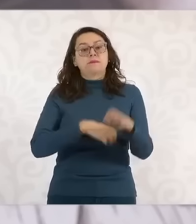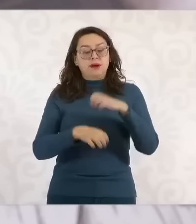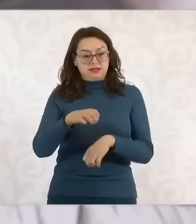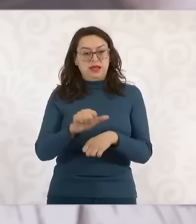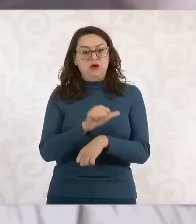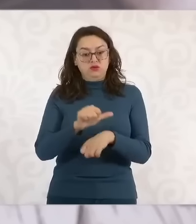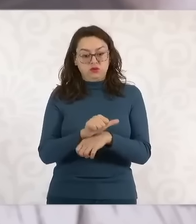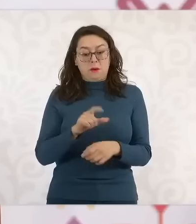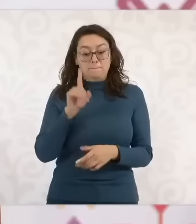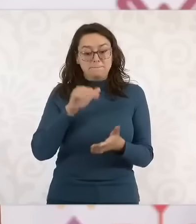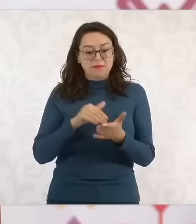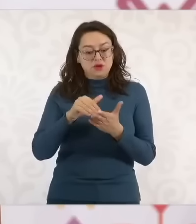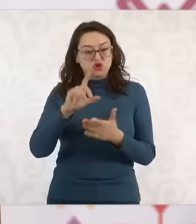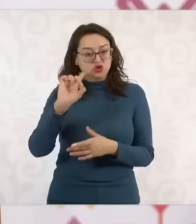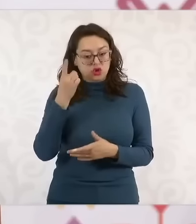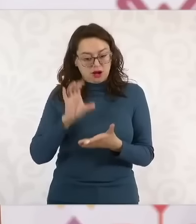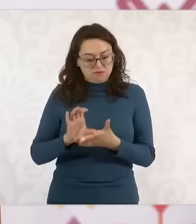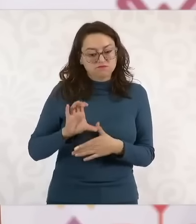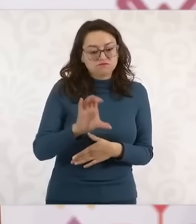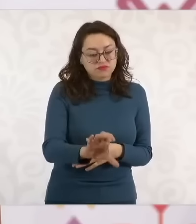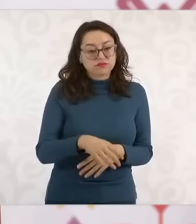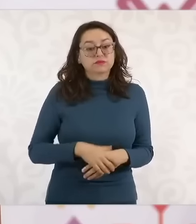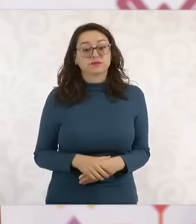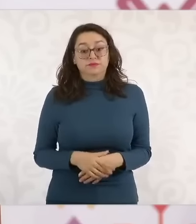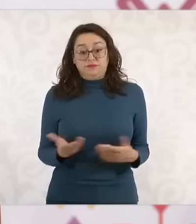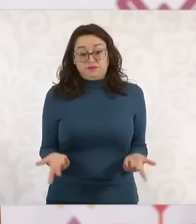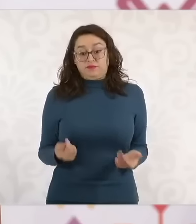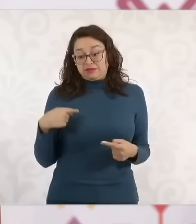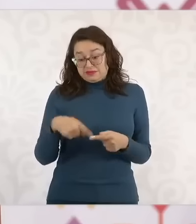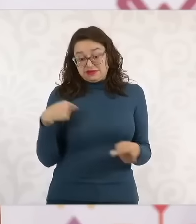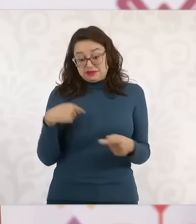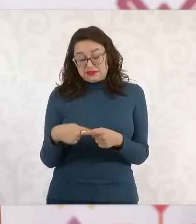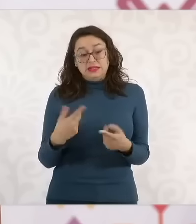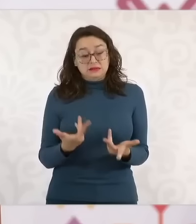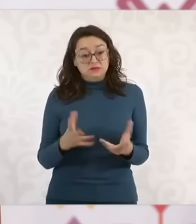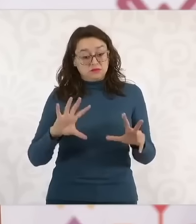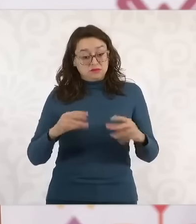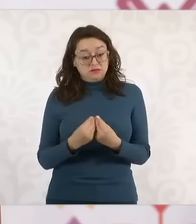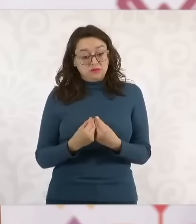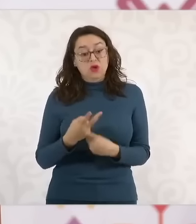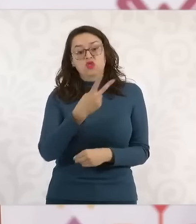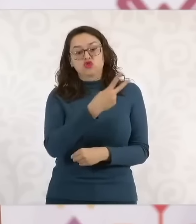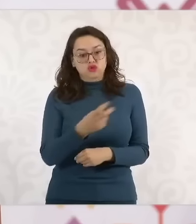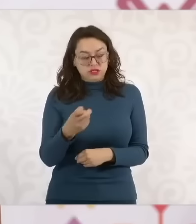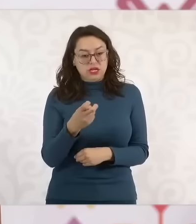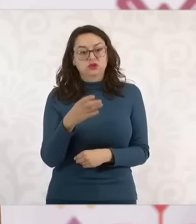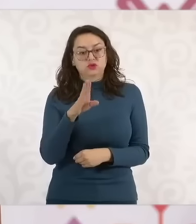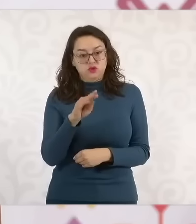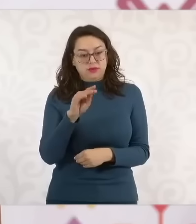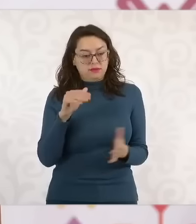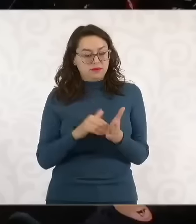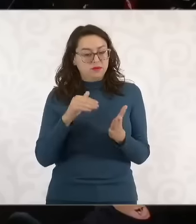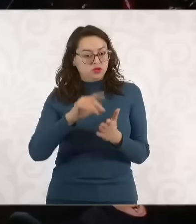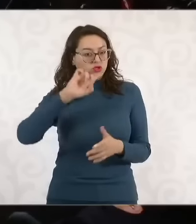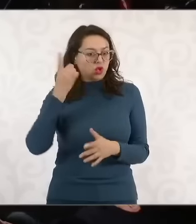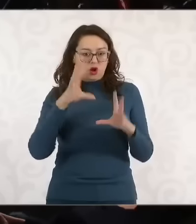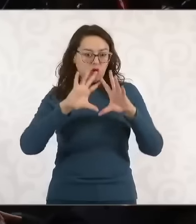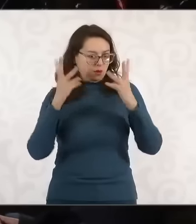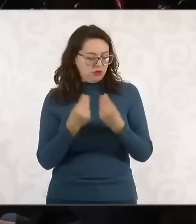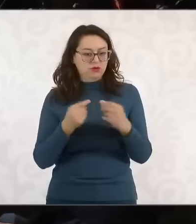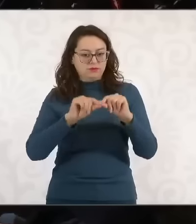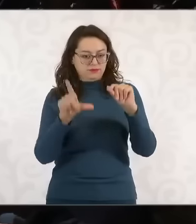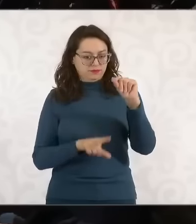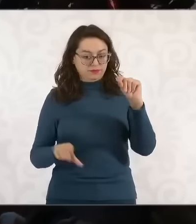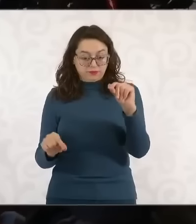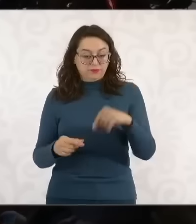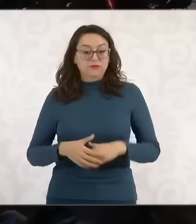tenemos 2,300 millones dó eh nivel nacional en el portafolio 293,000 millones de dólares. Este